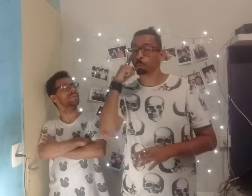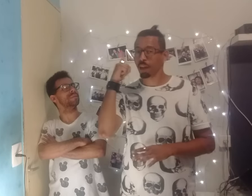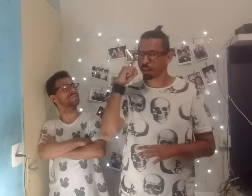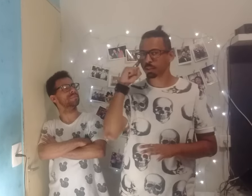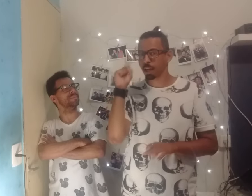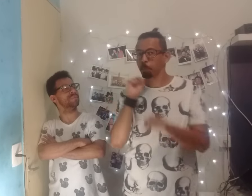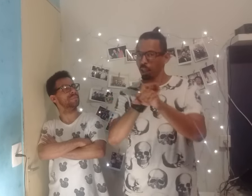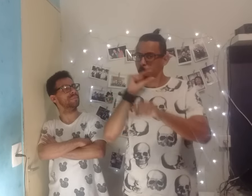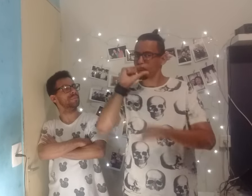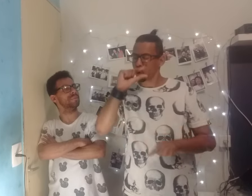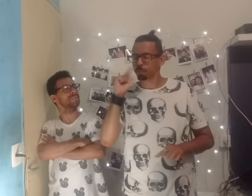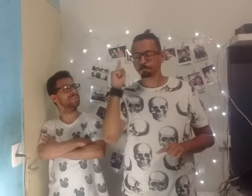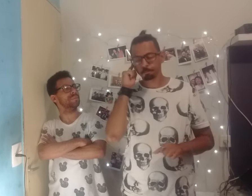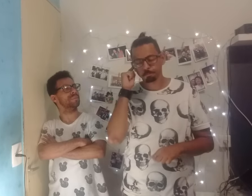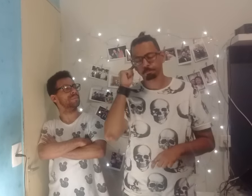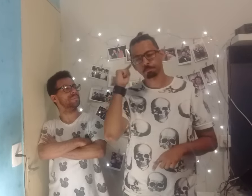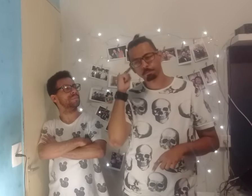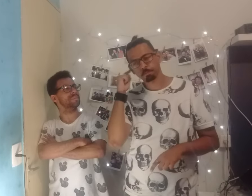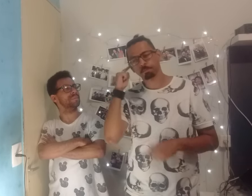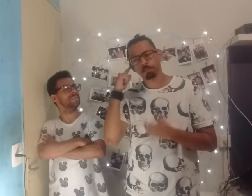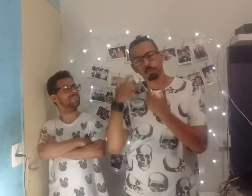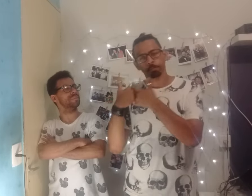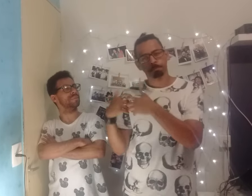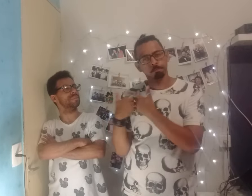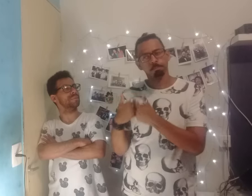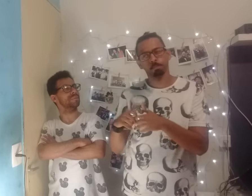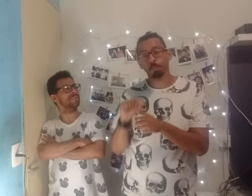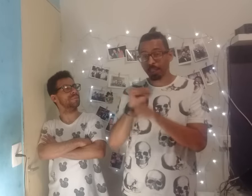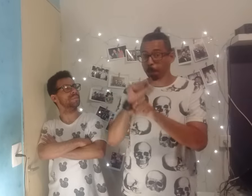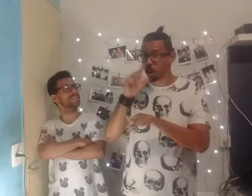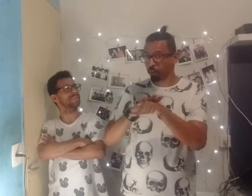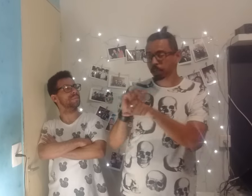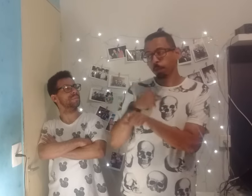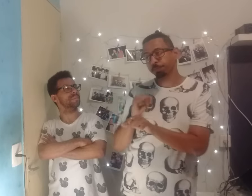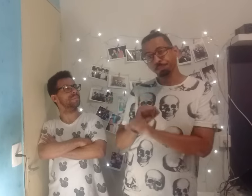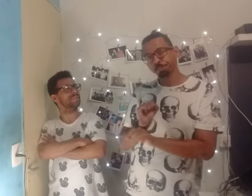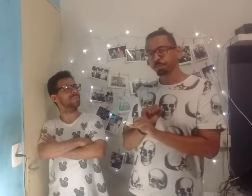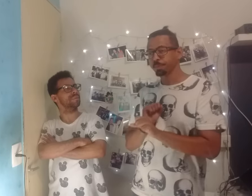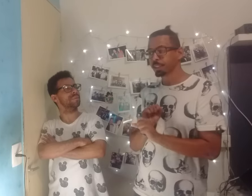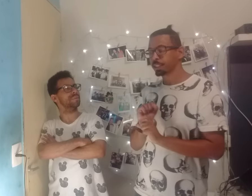ela pensa .. espera pouco.... mãe tudo bem ..